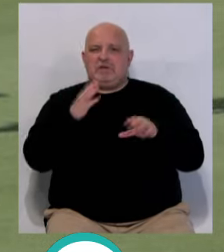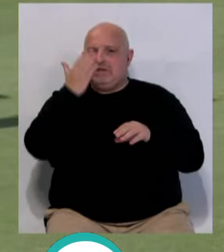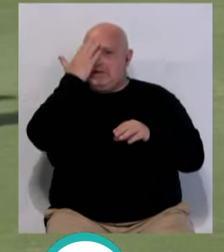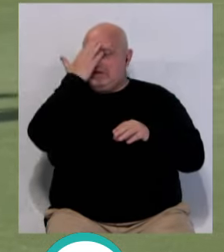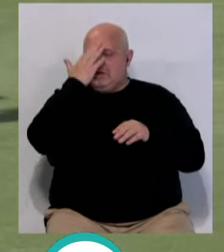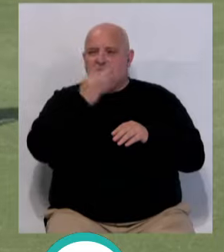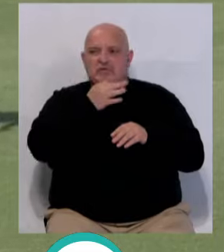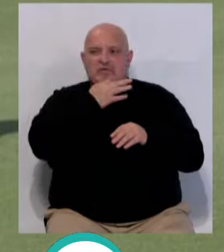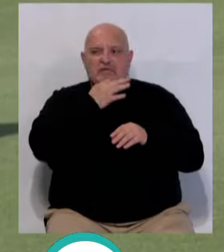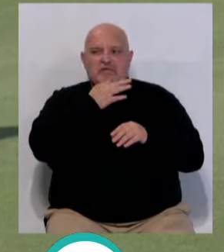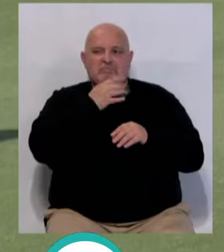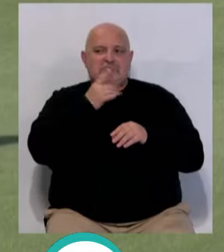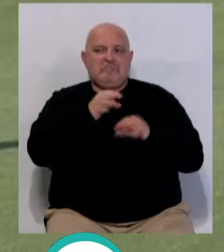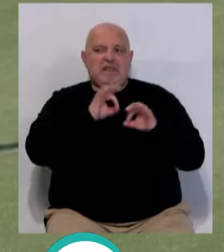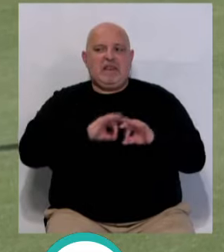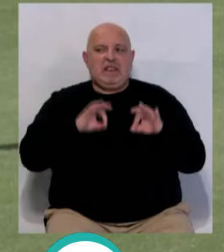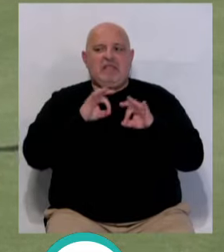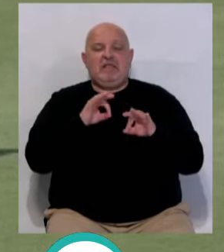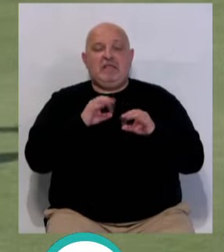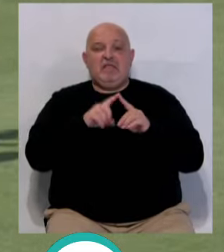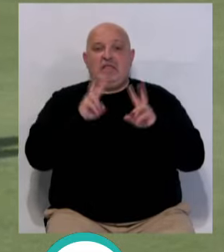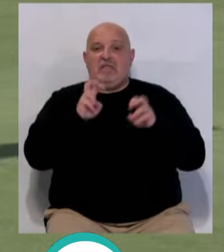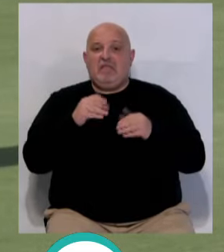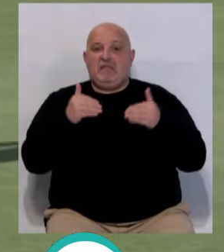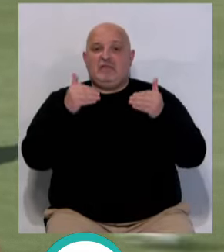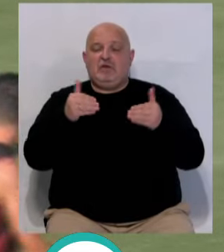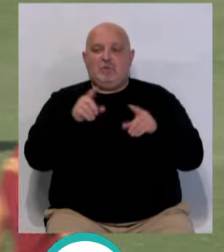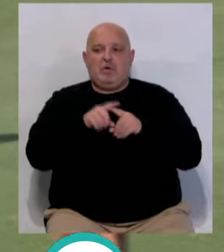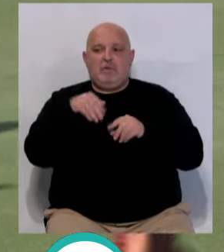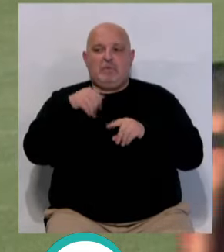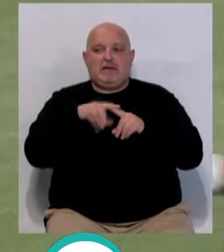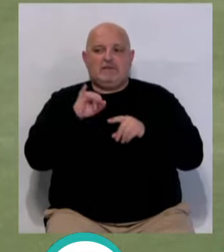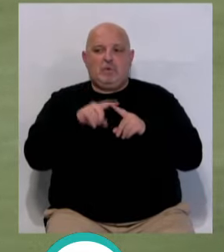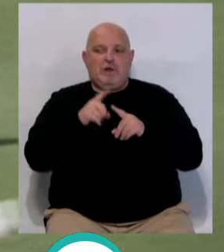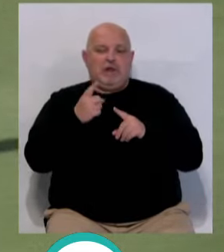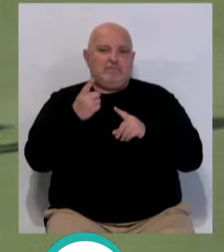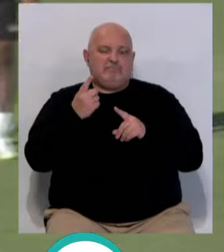todavía no no ha marcado y eso para Un delantero es un un handicap importante no es verdad que